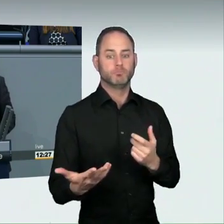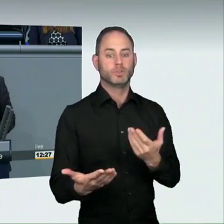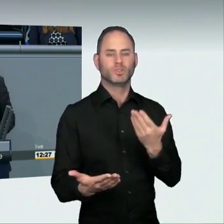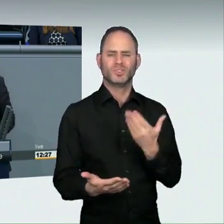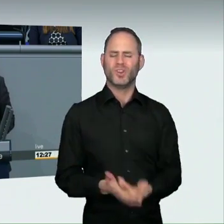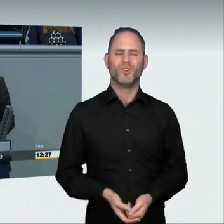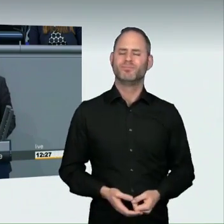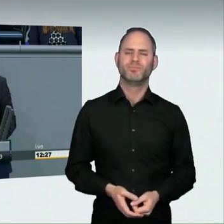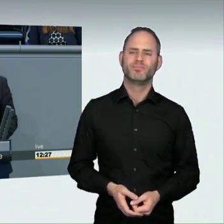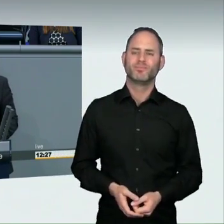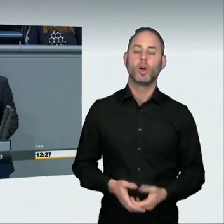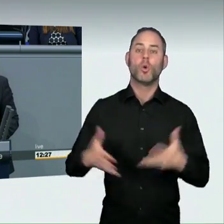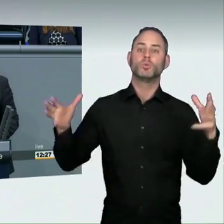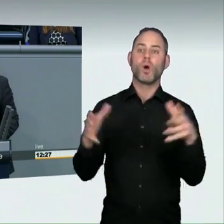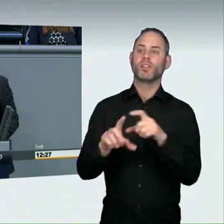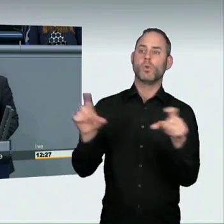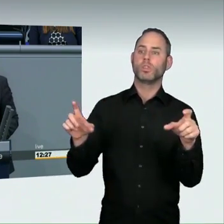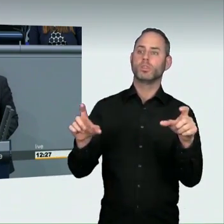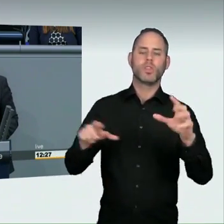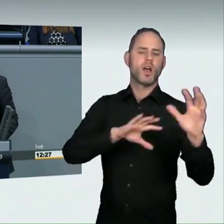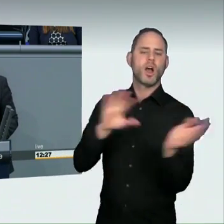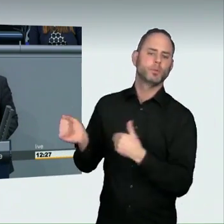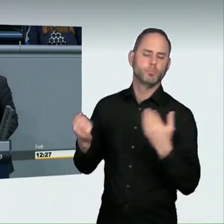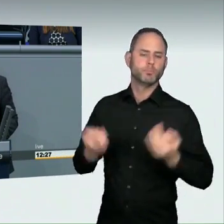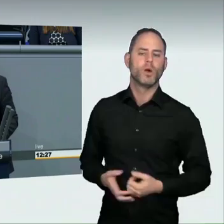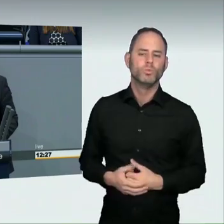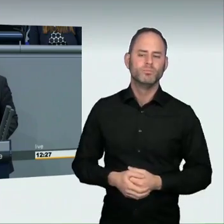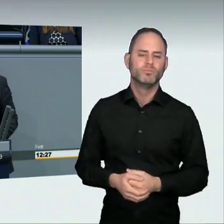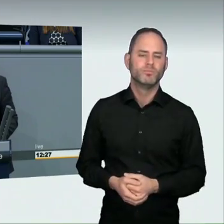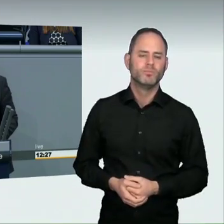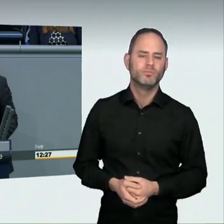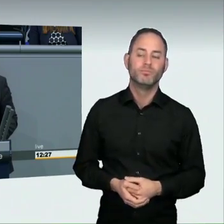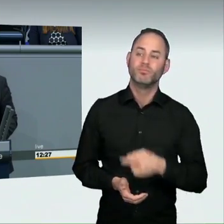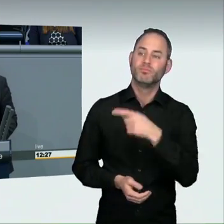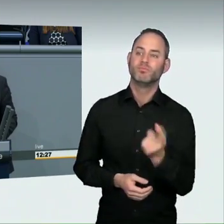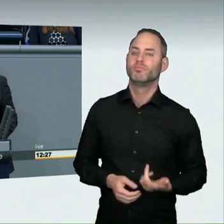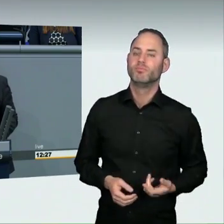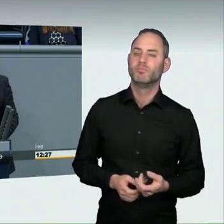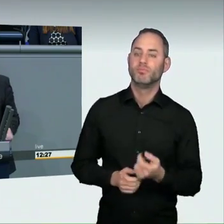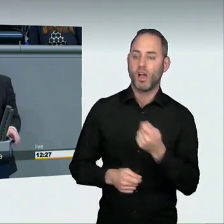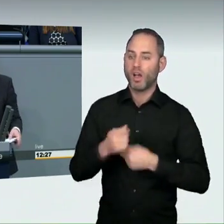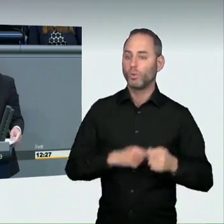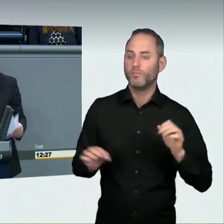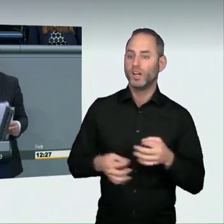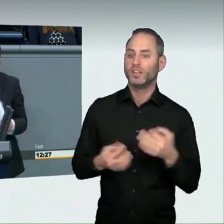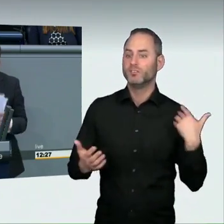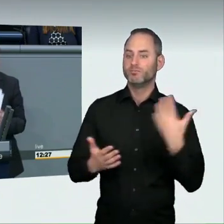und endlich wieder ausgeglichene Wohnungsmärkte gibt. Wir wollen damit dafür sorgen, dass wir den sozialen Zusammenhalt in unseren Städten nicht länger gefährden. Danke schön.